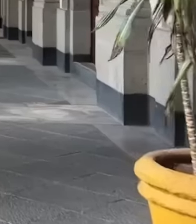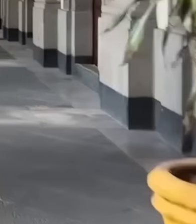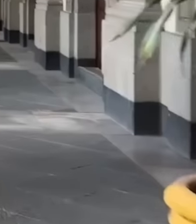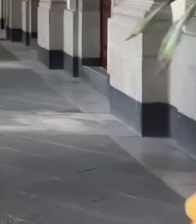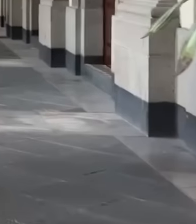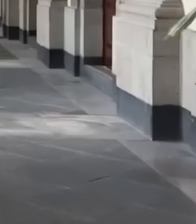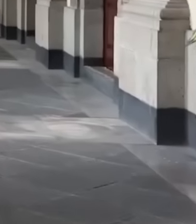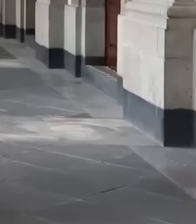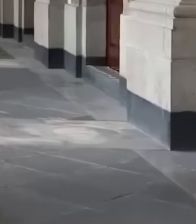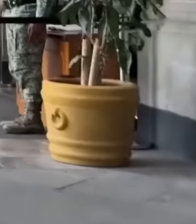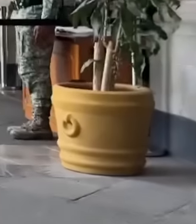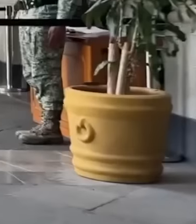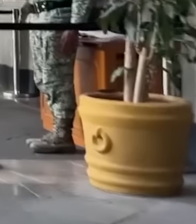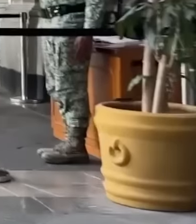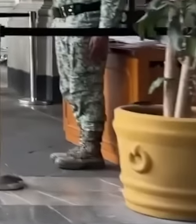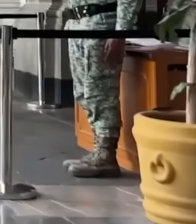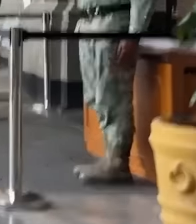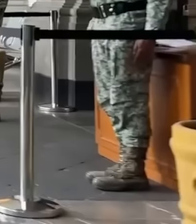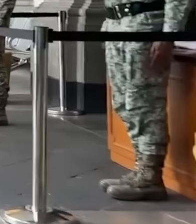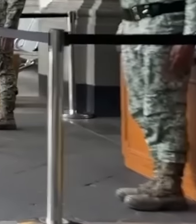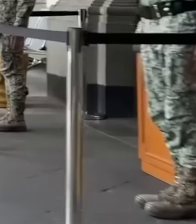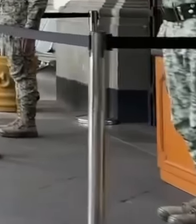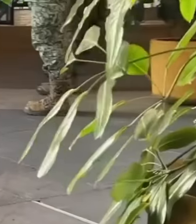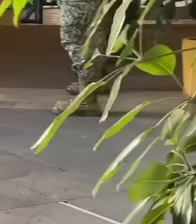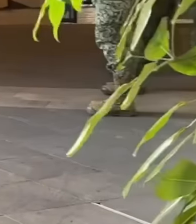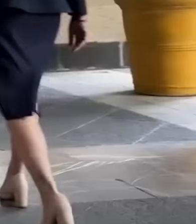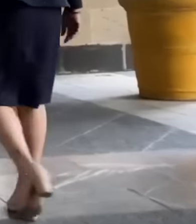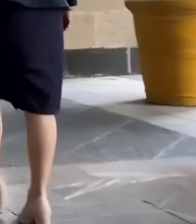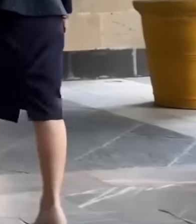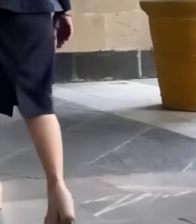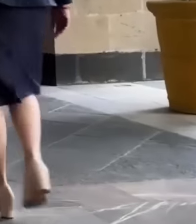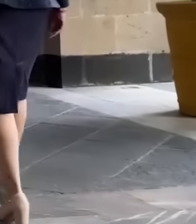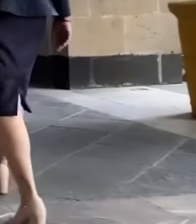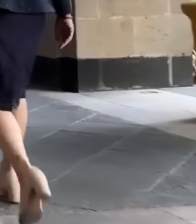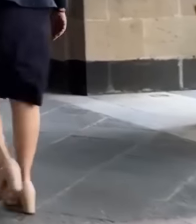En un acto de profunda sensibilidad social y patriotismo, la presidenta de México ha